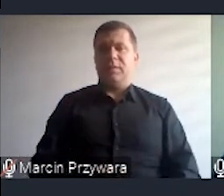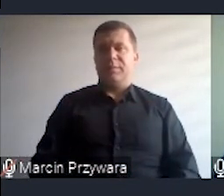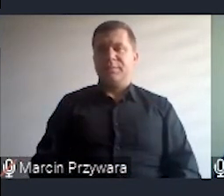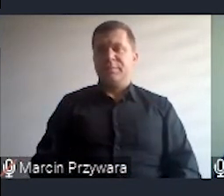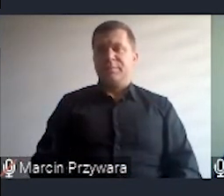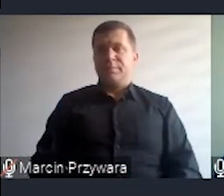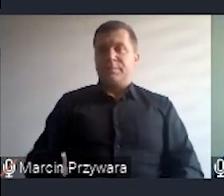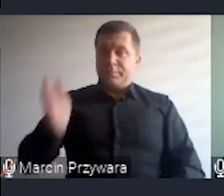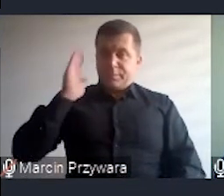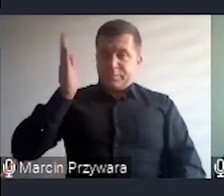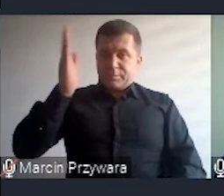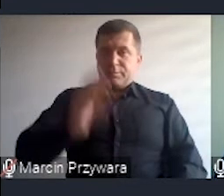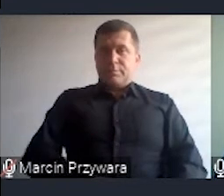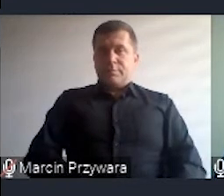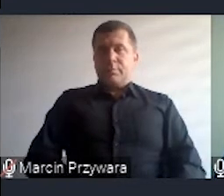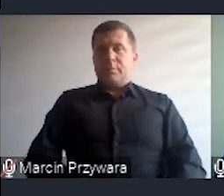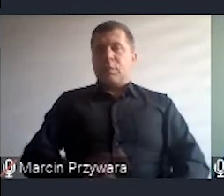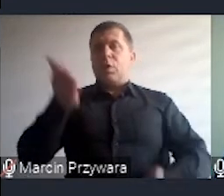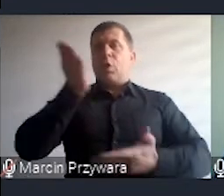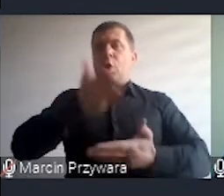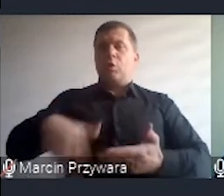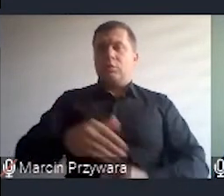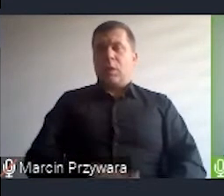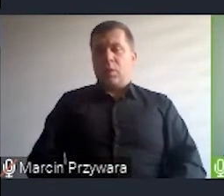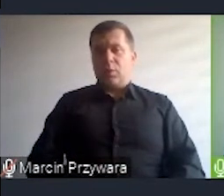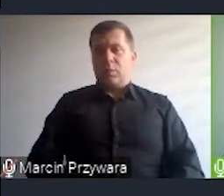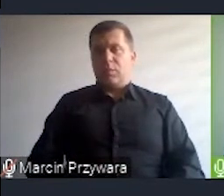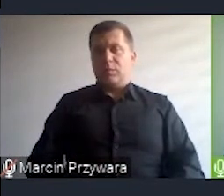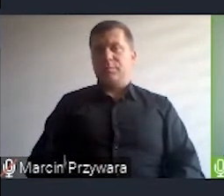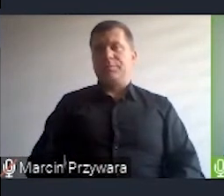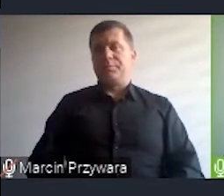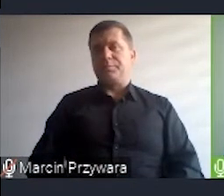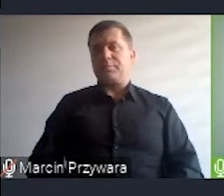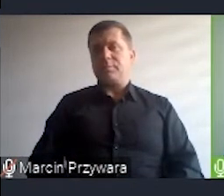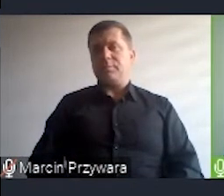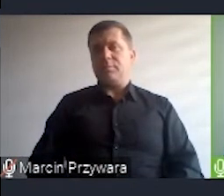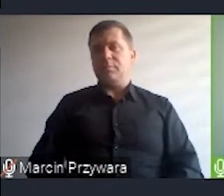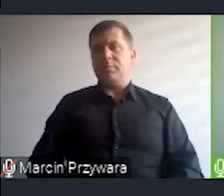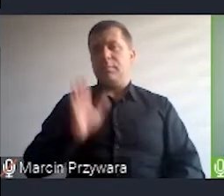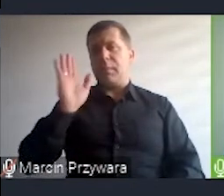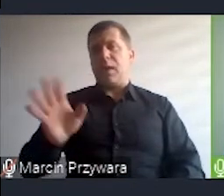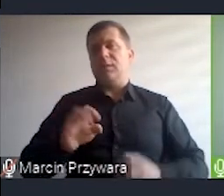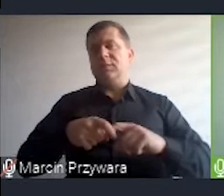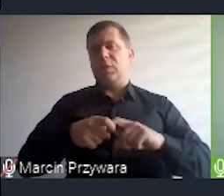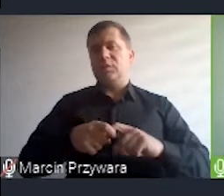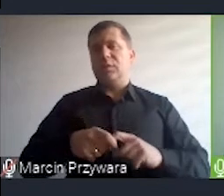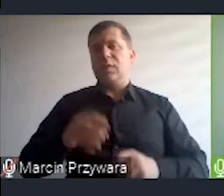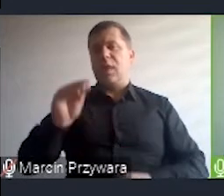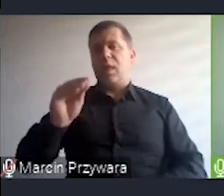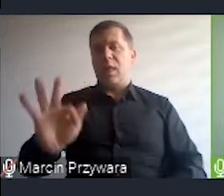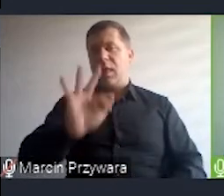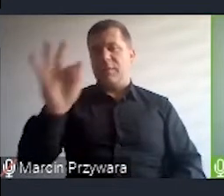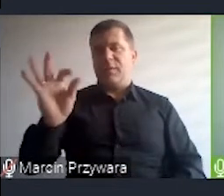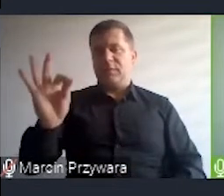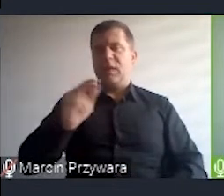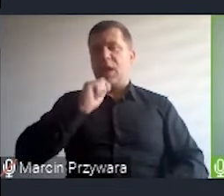Później już w rozdziale związanym z EFS – Europejskim Funduszem Społecznym,